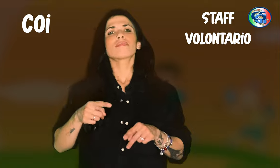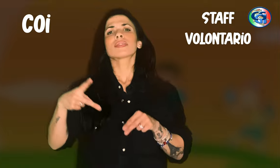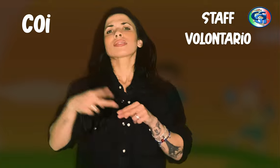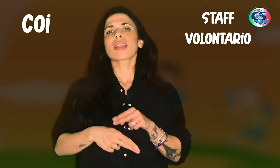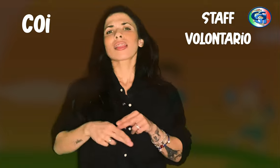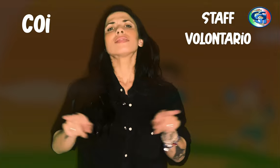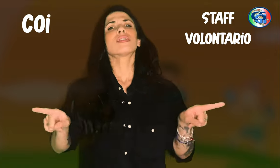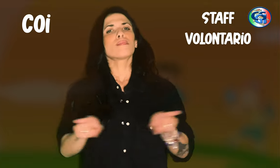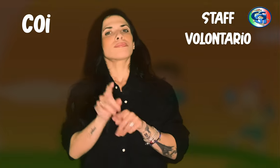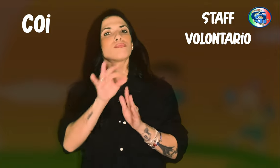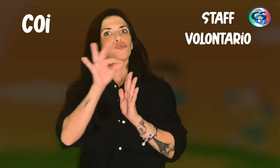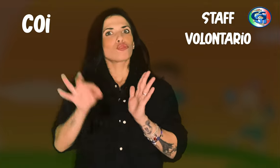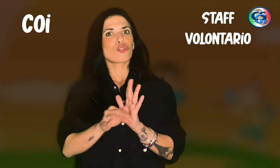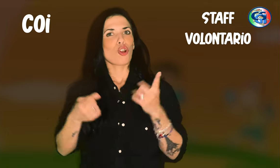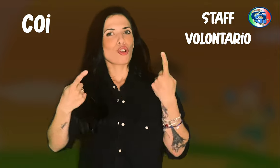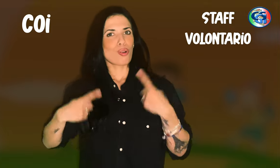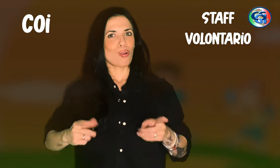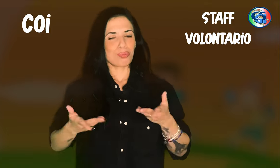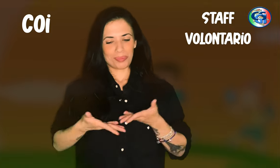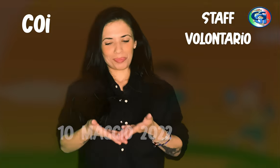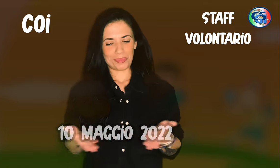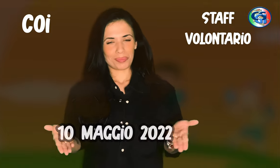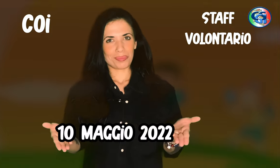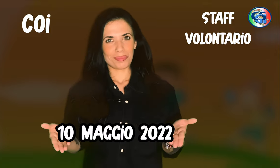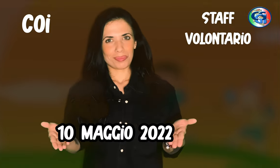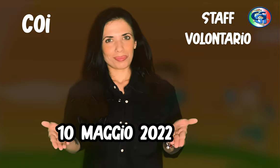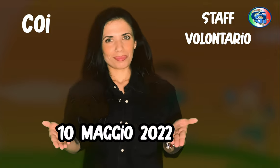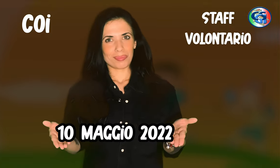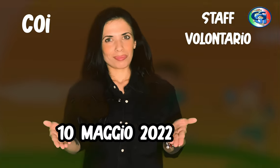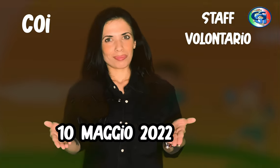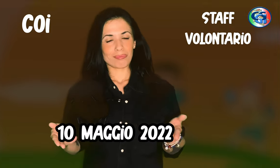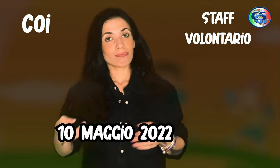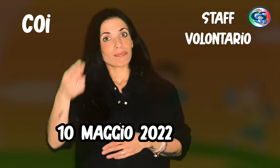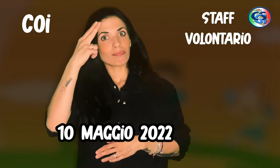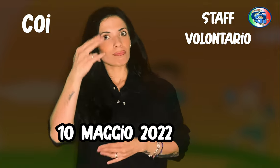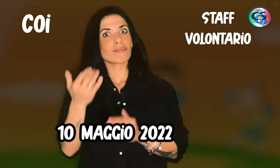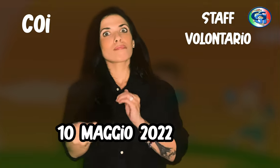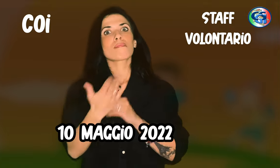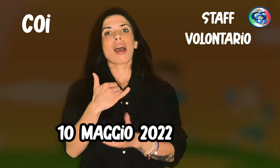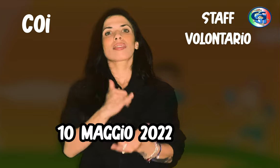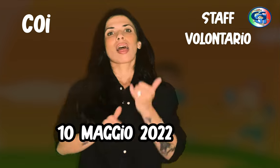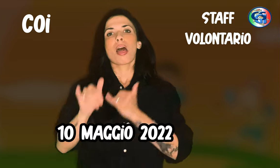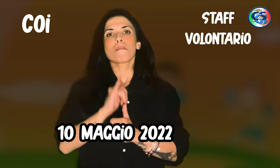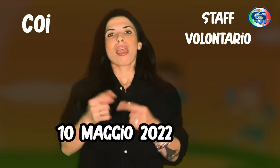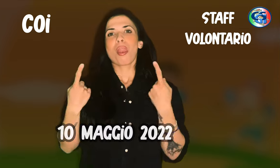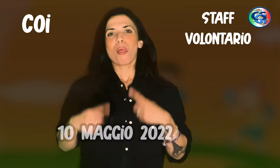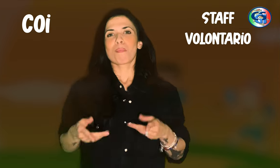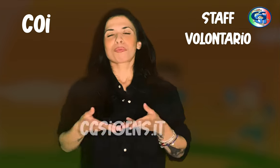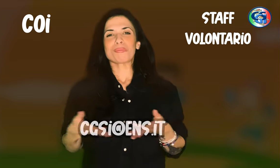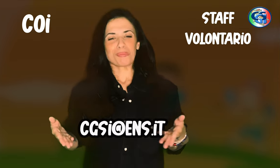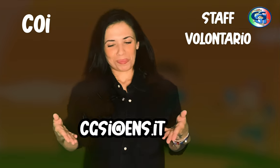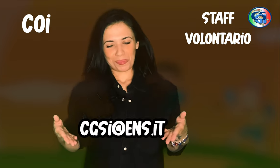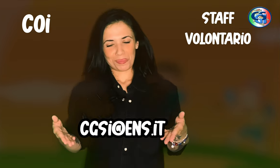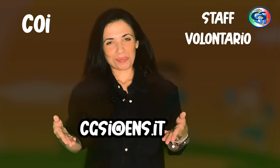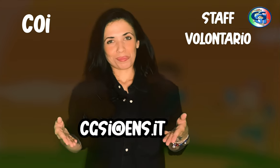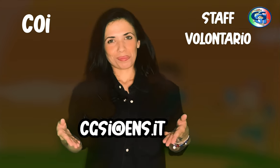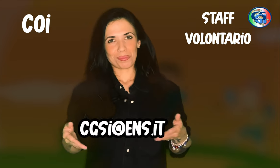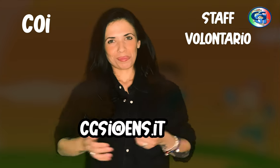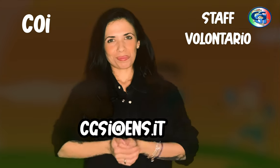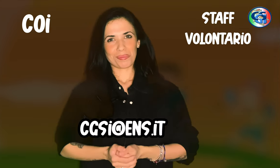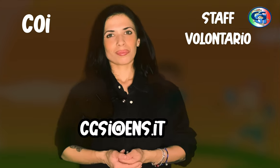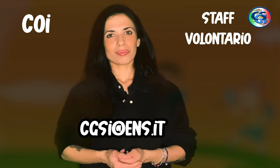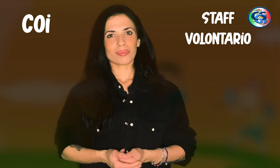dovranno essere inviate entro il 10 Maggio 2022 alla seguente mail cgsi@ens.it.